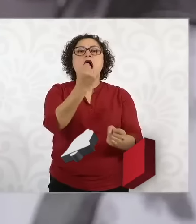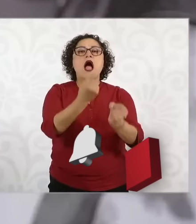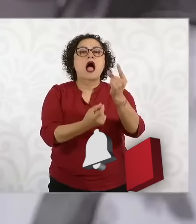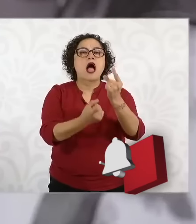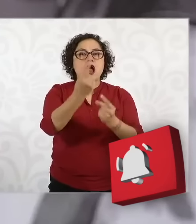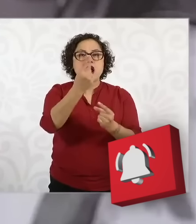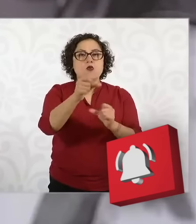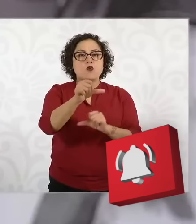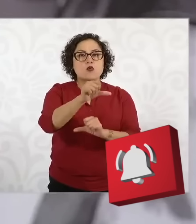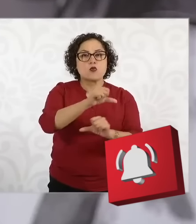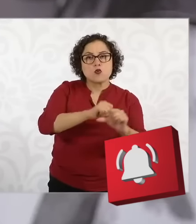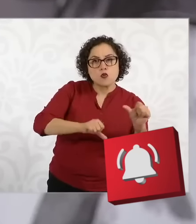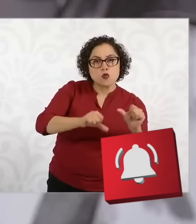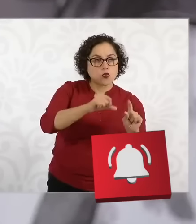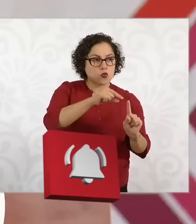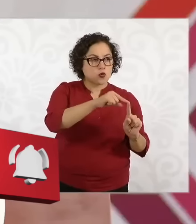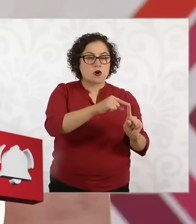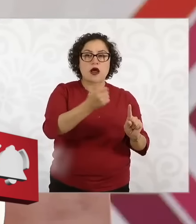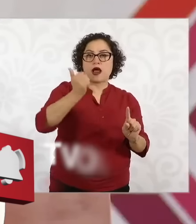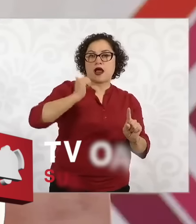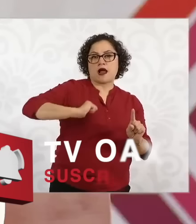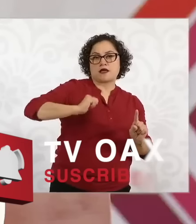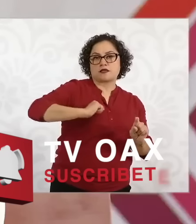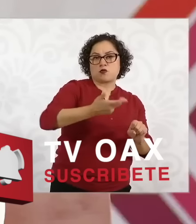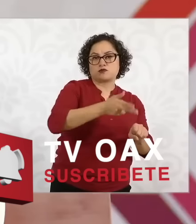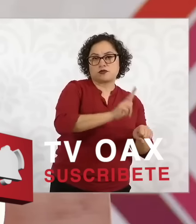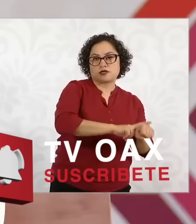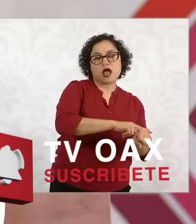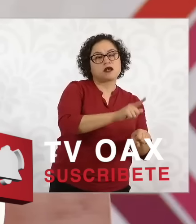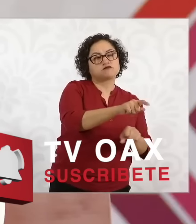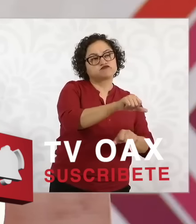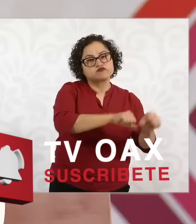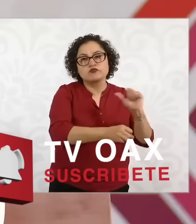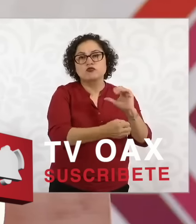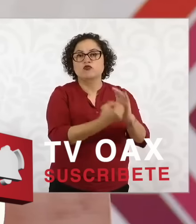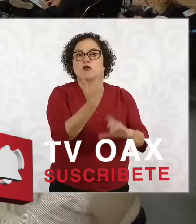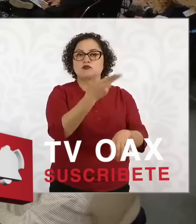en el antiguo hospital pasan al nuevo hospital y se contrata nuevo personal de salud. Pero no sé